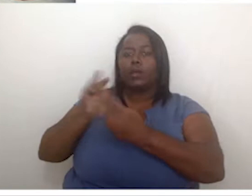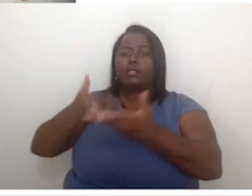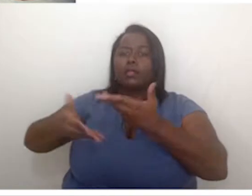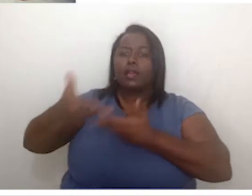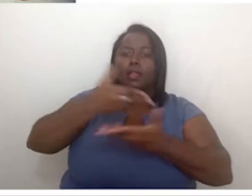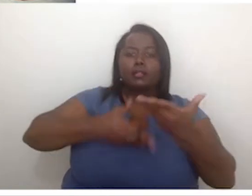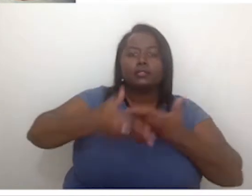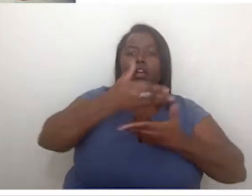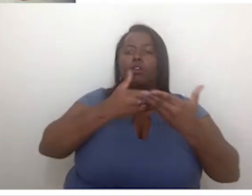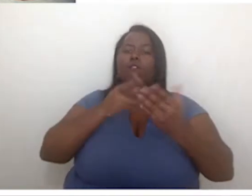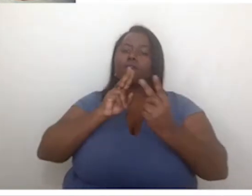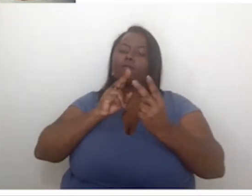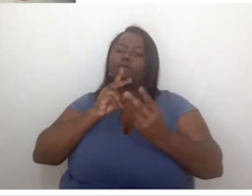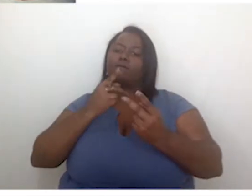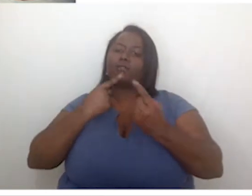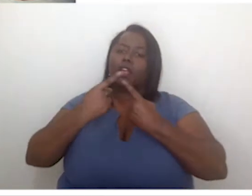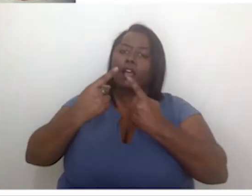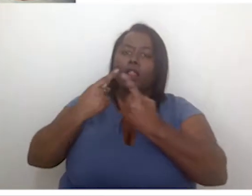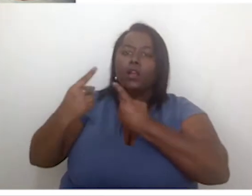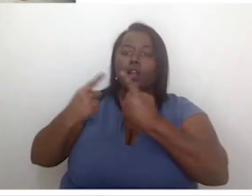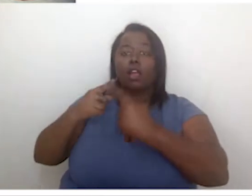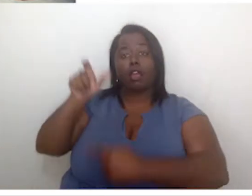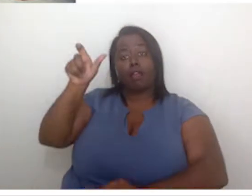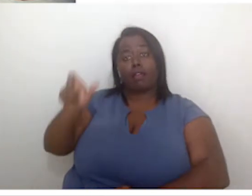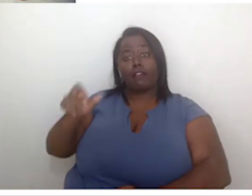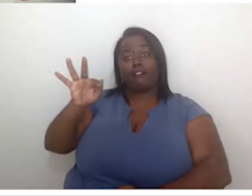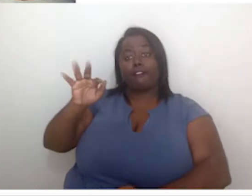entre facilitadores y alumnos."